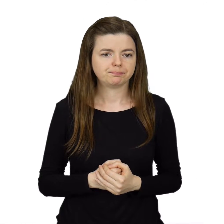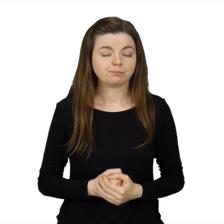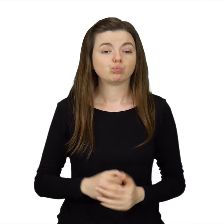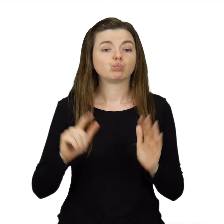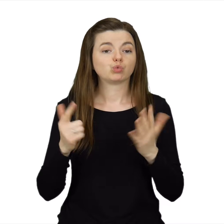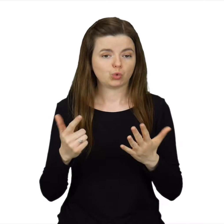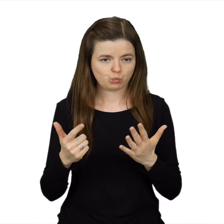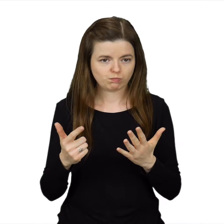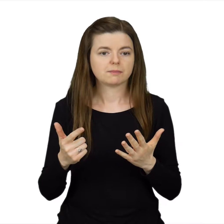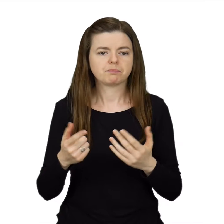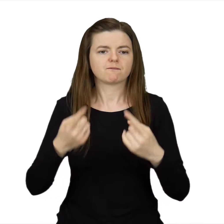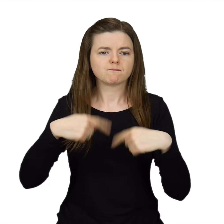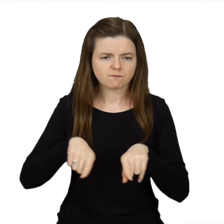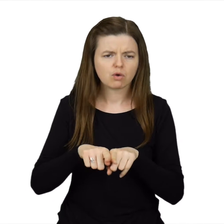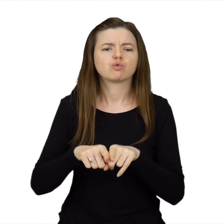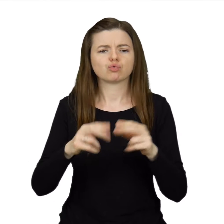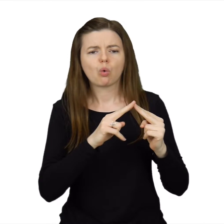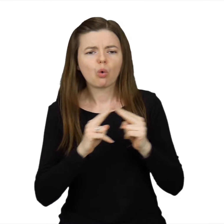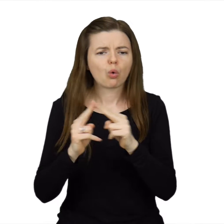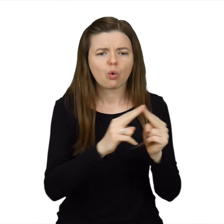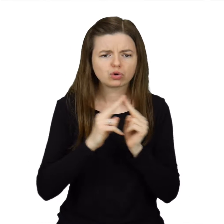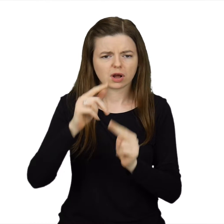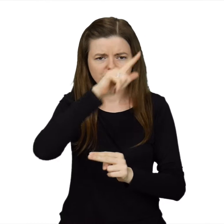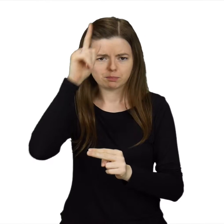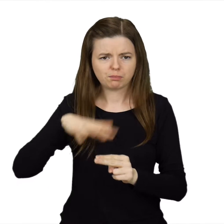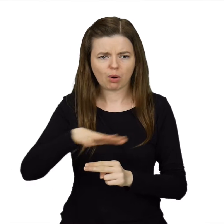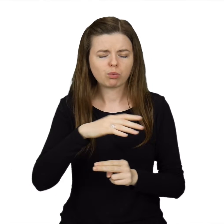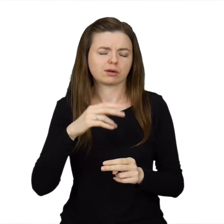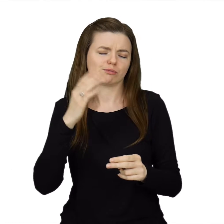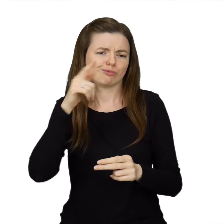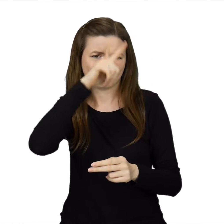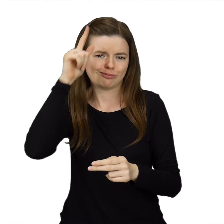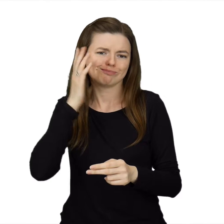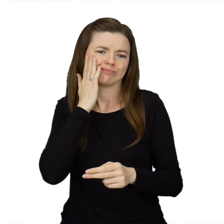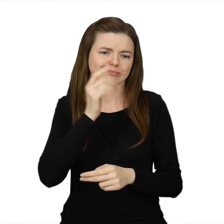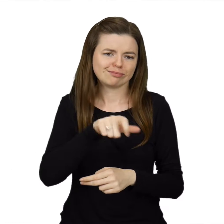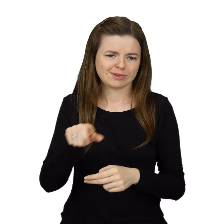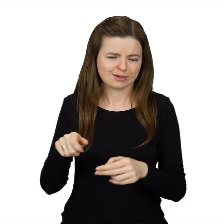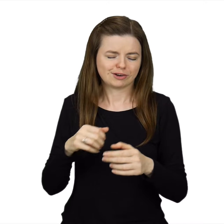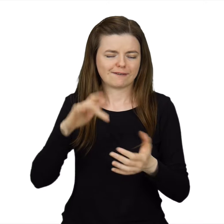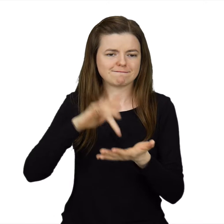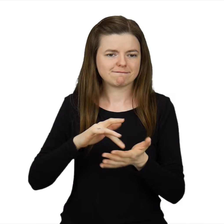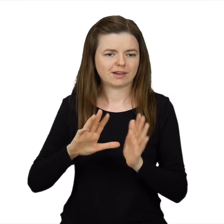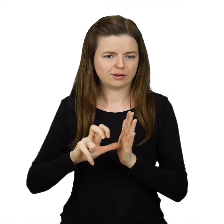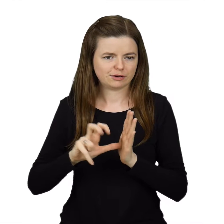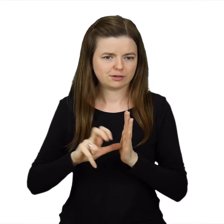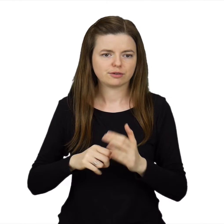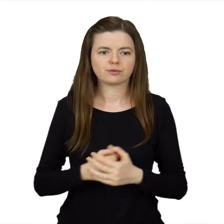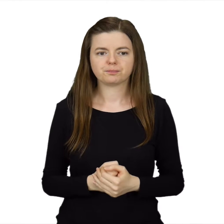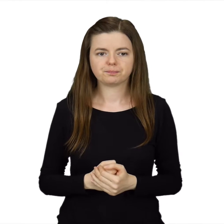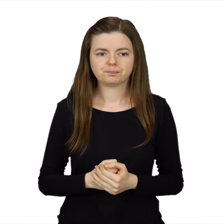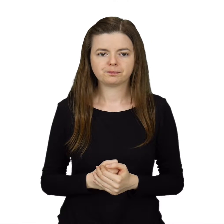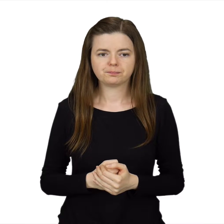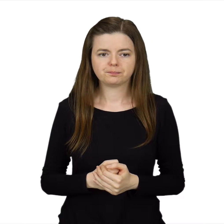prowadzenie konsultacji społecznych z mieszkańcami Giżycka,